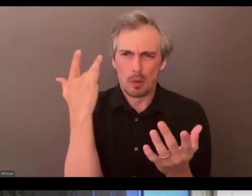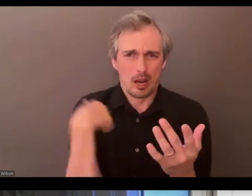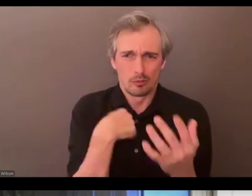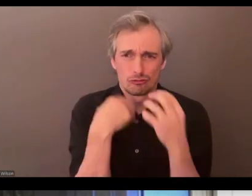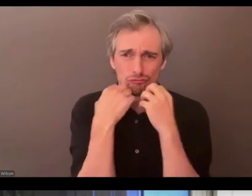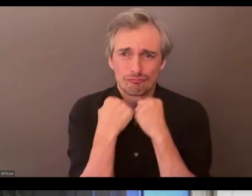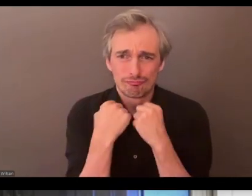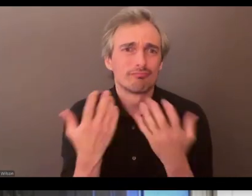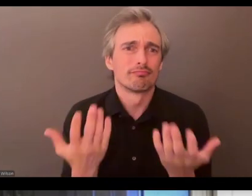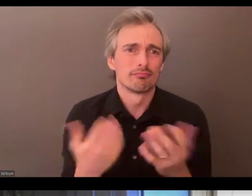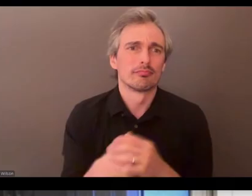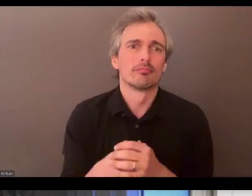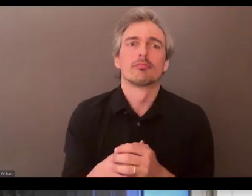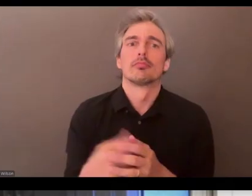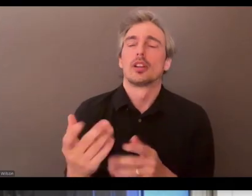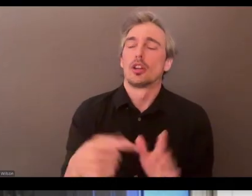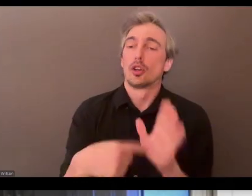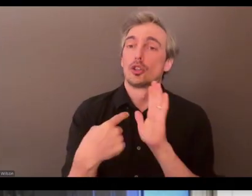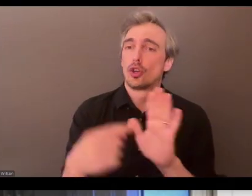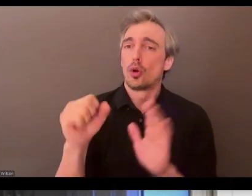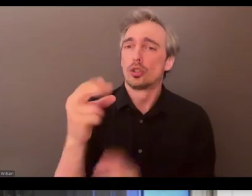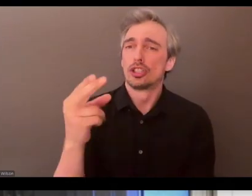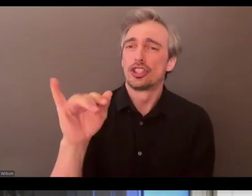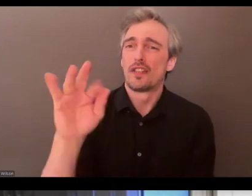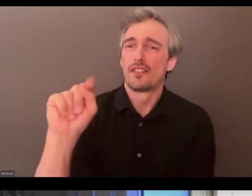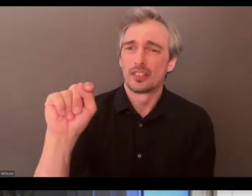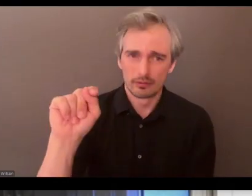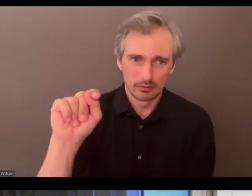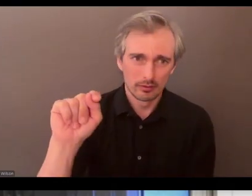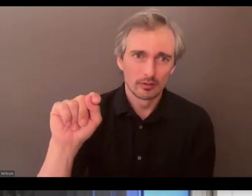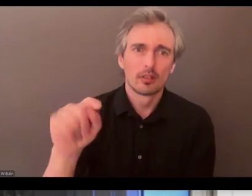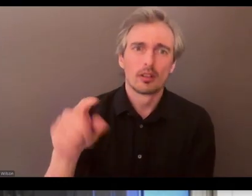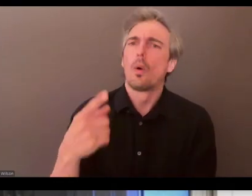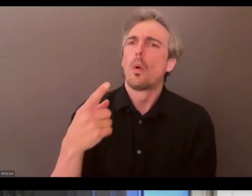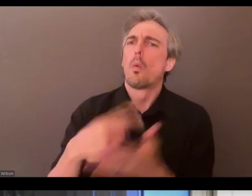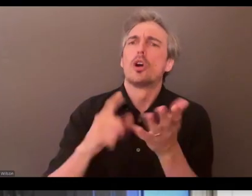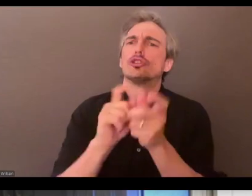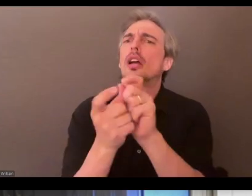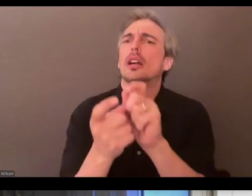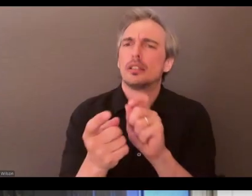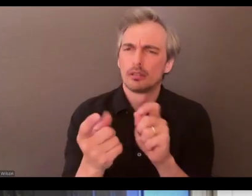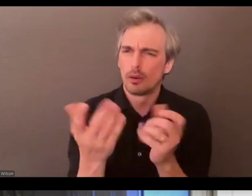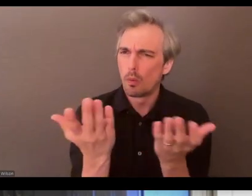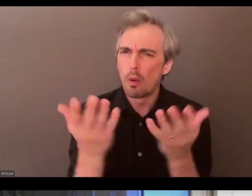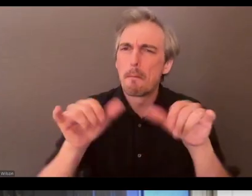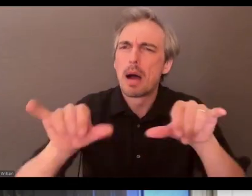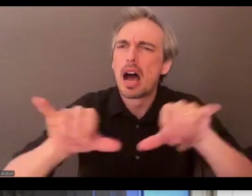何が変わり、どんなパタ ーンが現れたのか？ そして最後に、行動を促す呼びかけを行います。